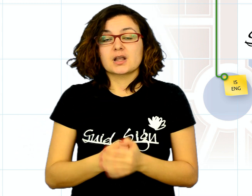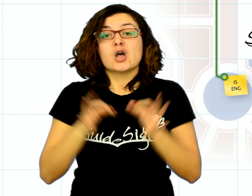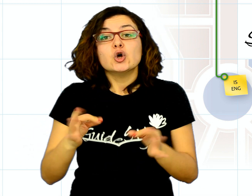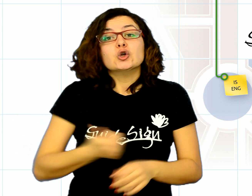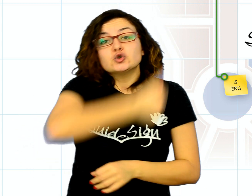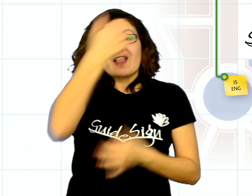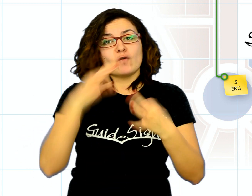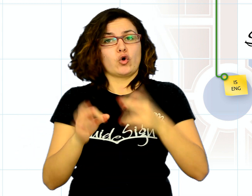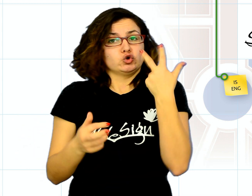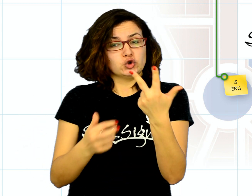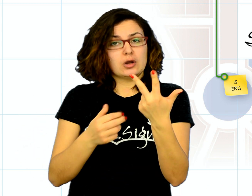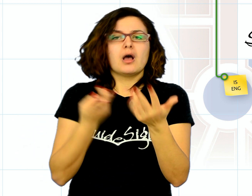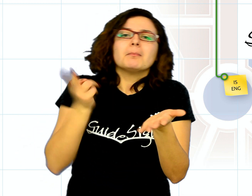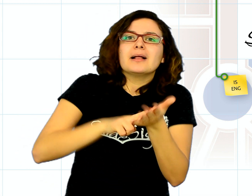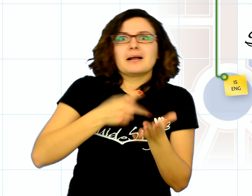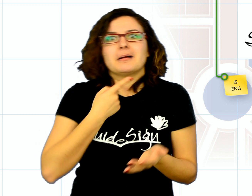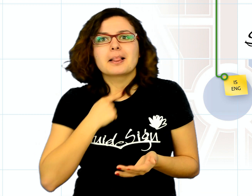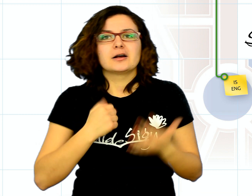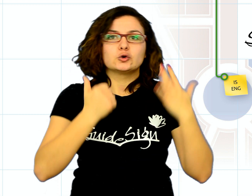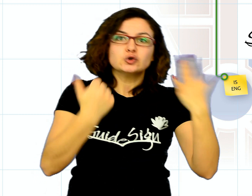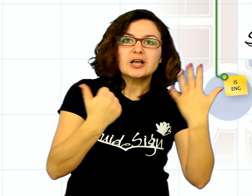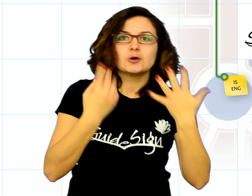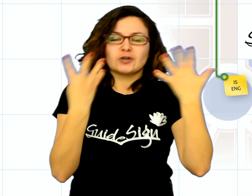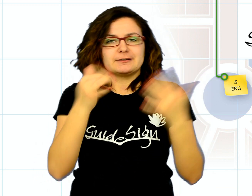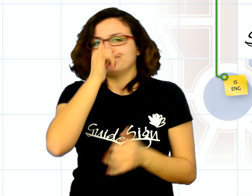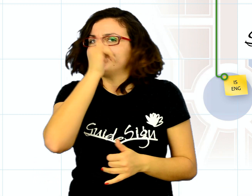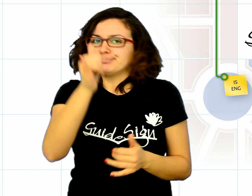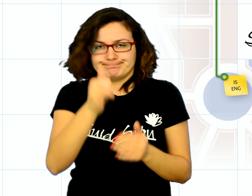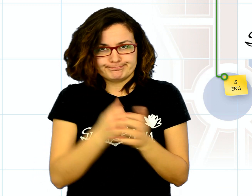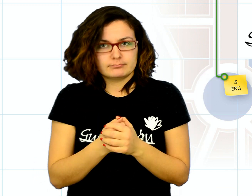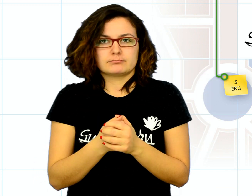Głosy można oddawać tylko raz dziennie (na 3 projekty), więcej nie można.